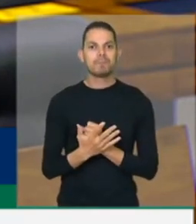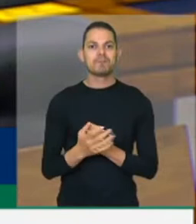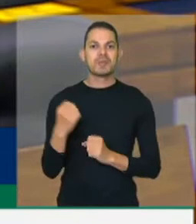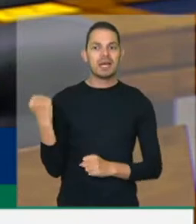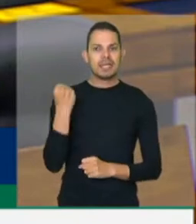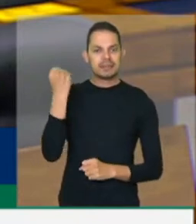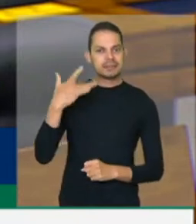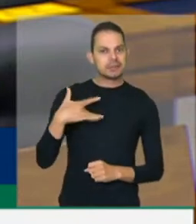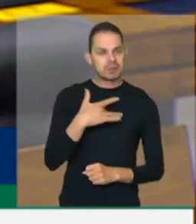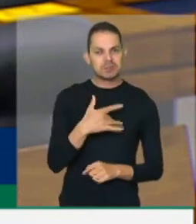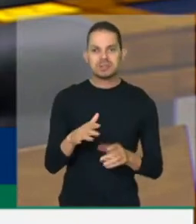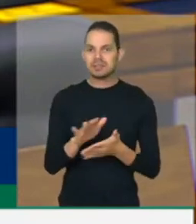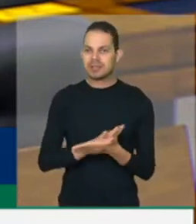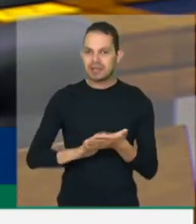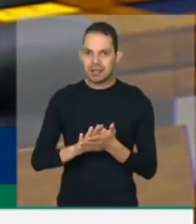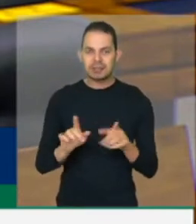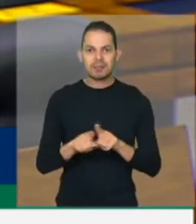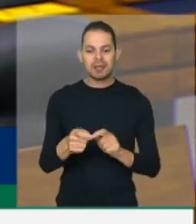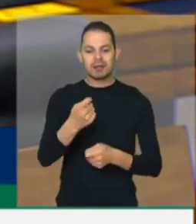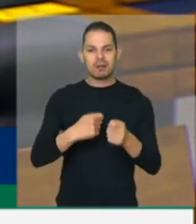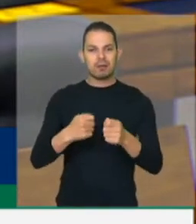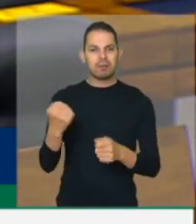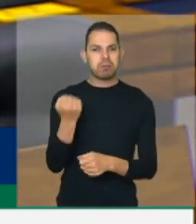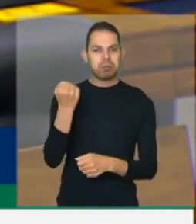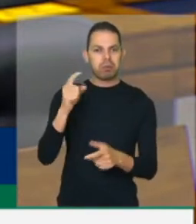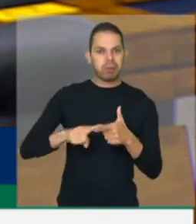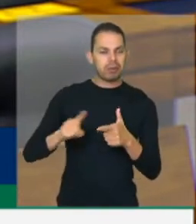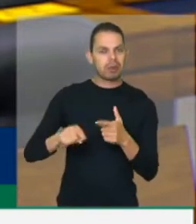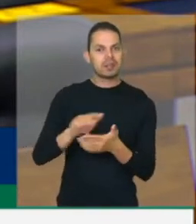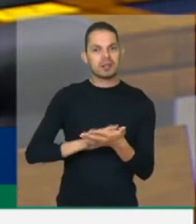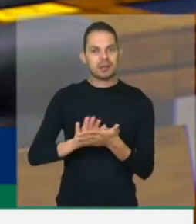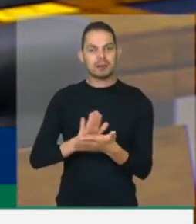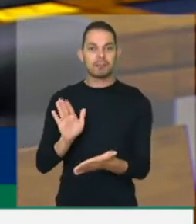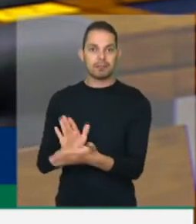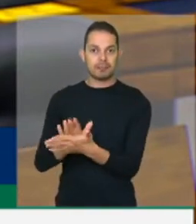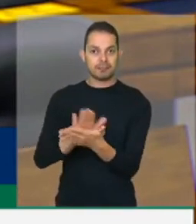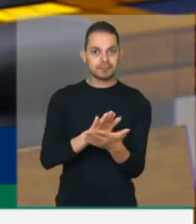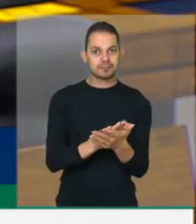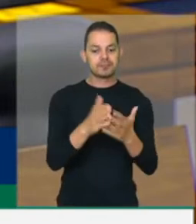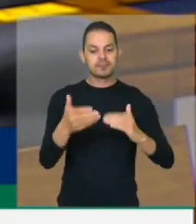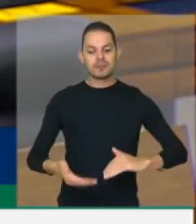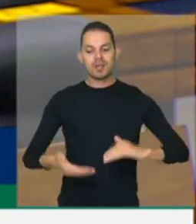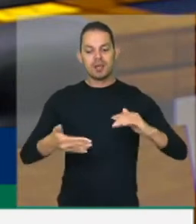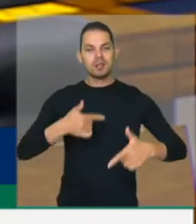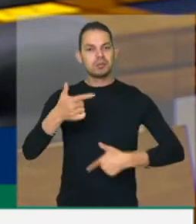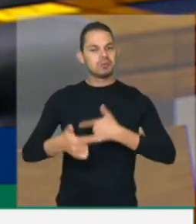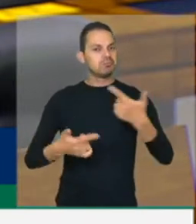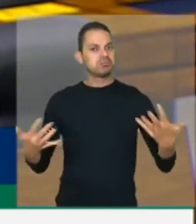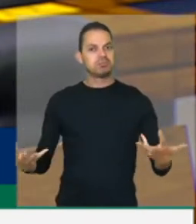DA CRISE ECONÔMICA. ESSE É O REGISTRO, SR. PRESIDENTE, E GOSTARIA DE PARABENIZAR O CONGRESSO NACIONAL PELO TRABALHO QUE VEM FAZENDO E A VOSSA EXCELÊNCIA E A TODOS